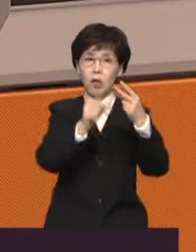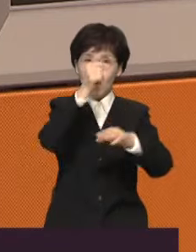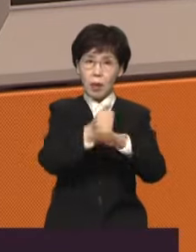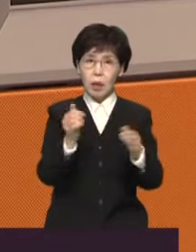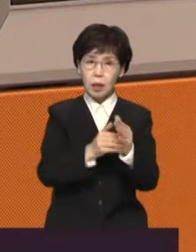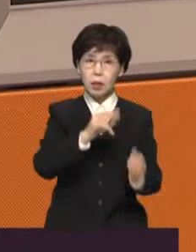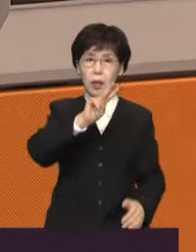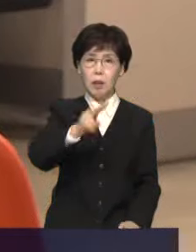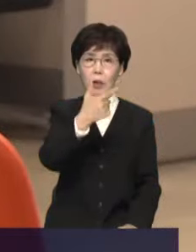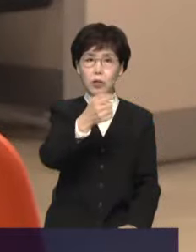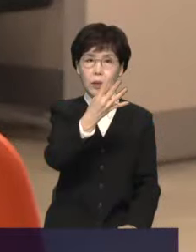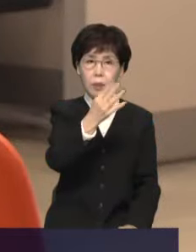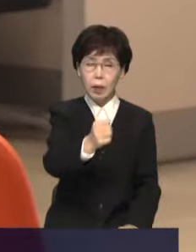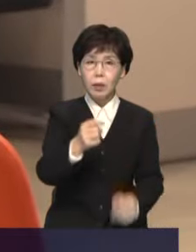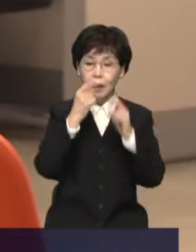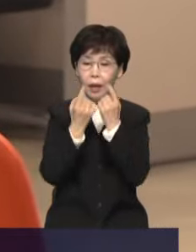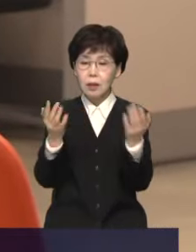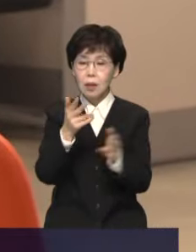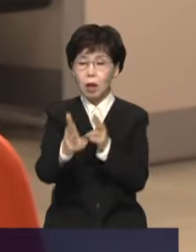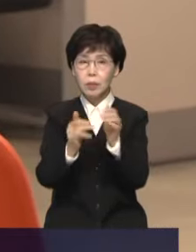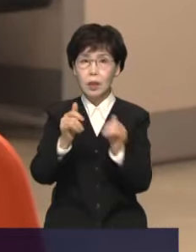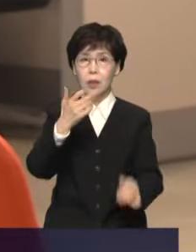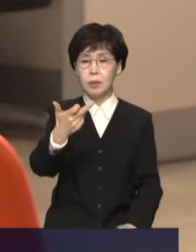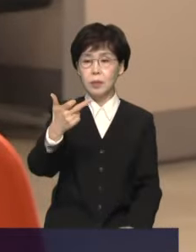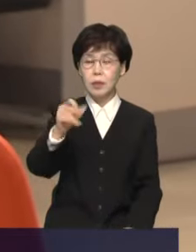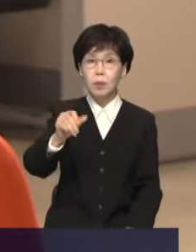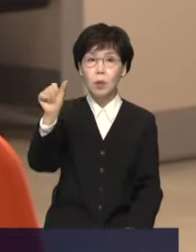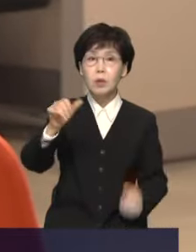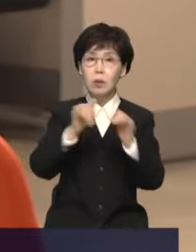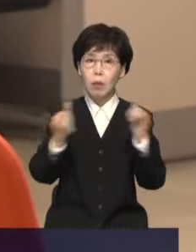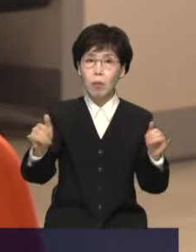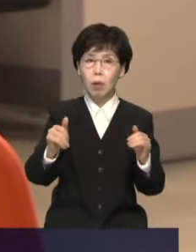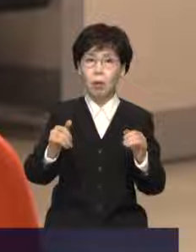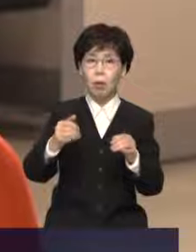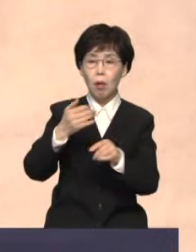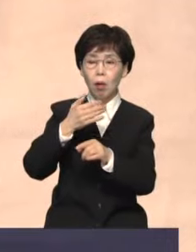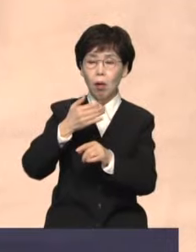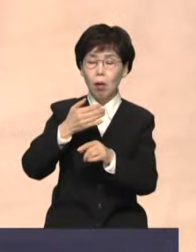264만 명, 개인사업자 17만 5천 명이 연체액을 전액 상환한 상태입니다.